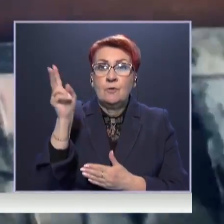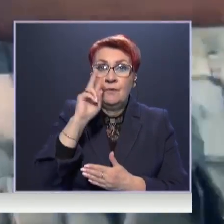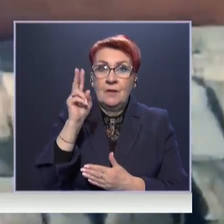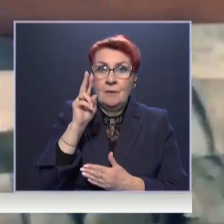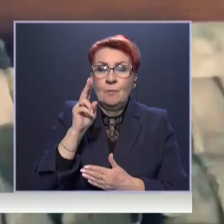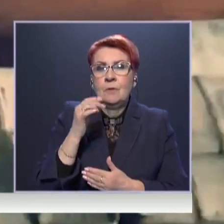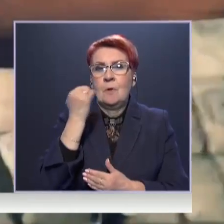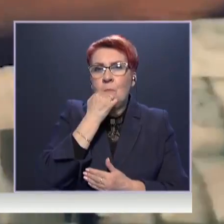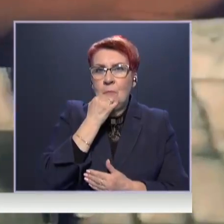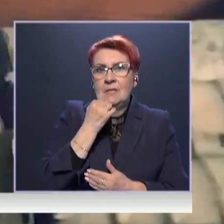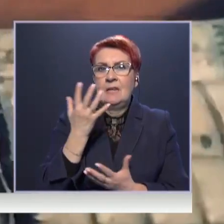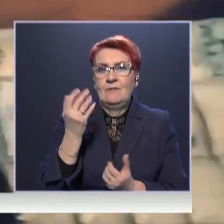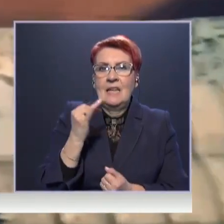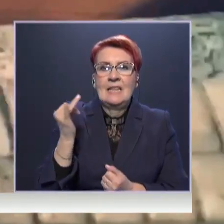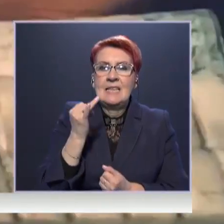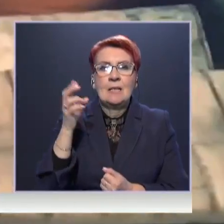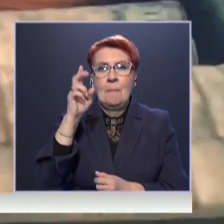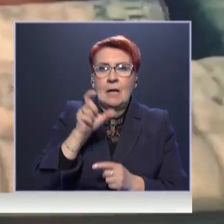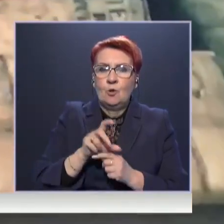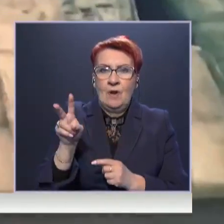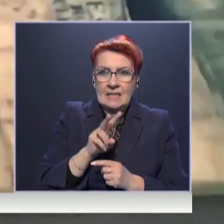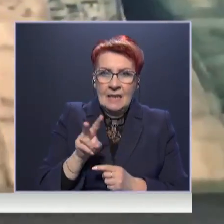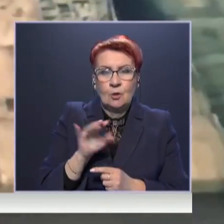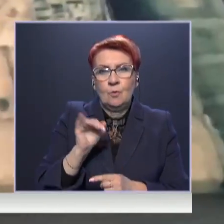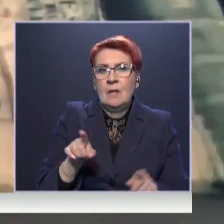материалы взятые из богословской литературы так и исторические